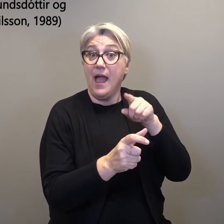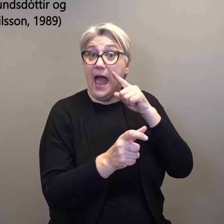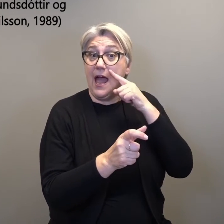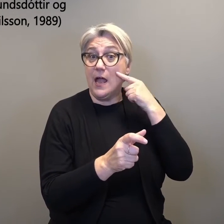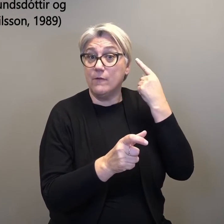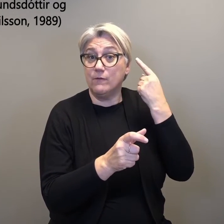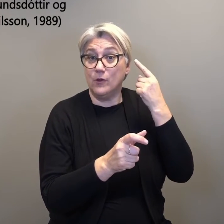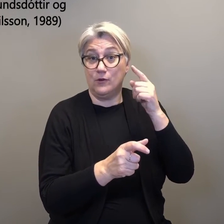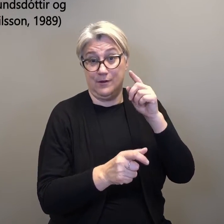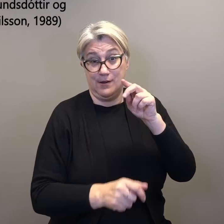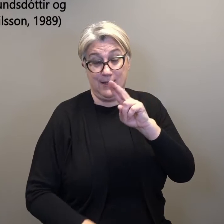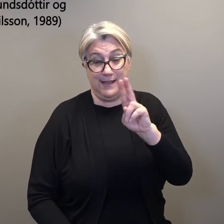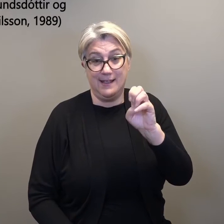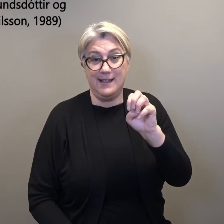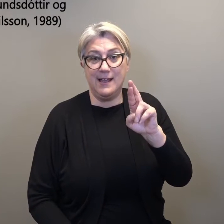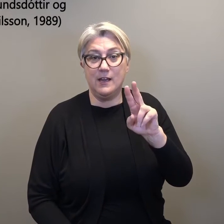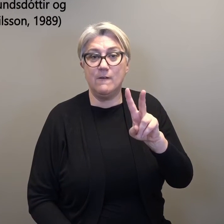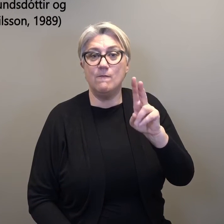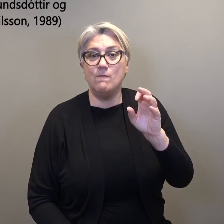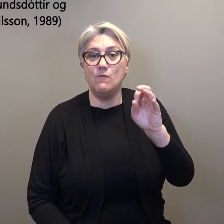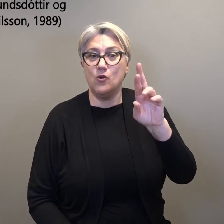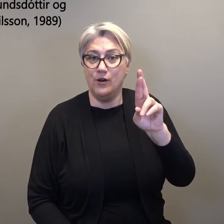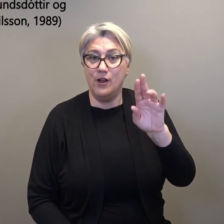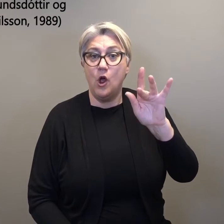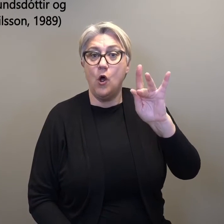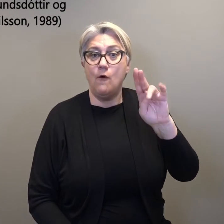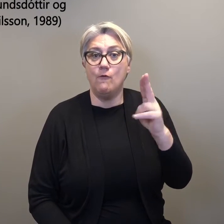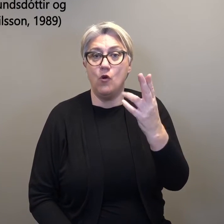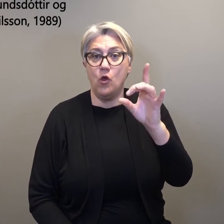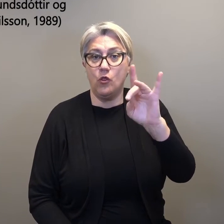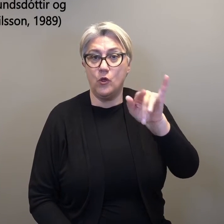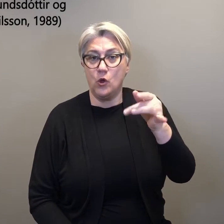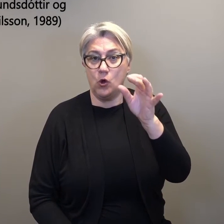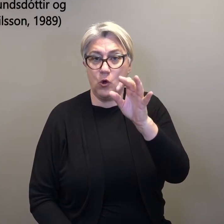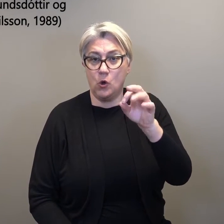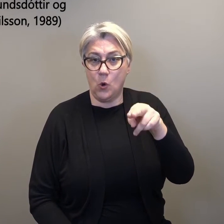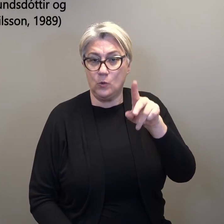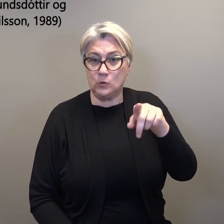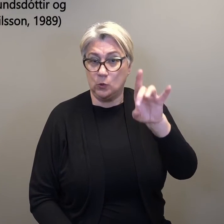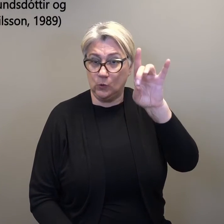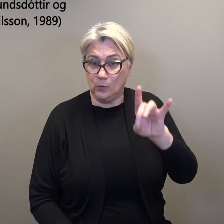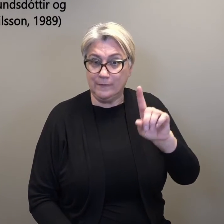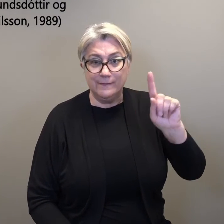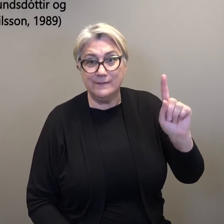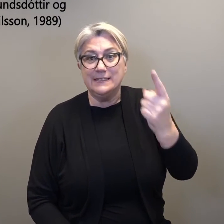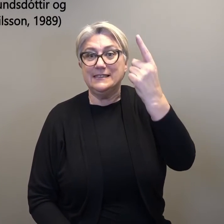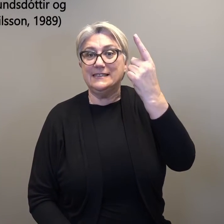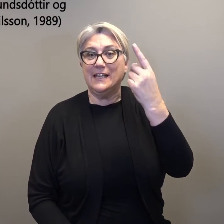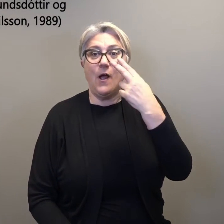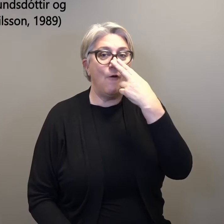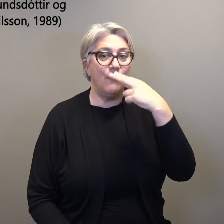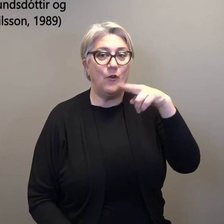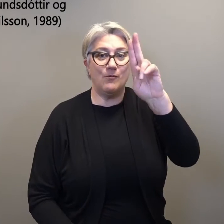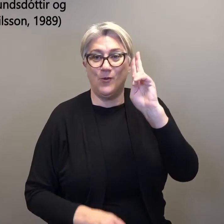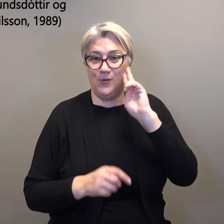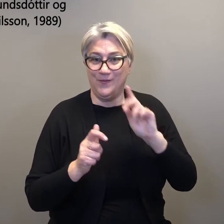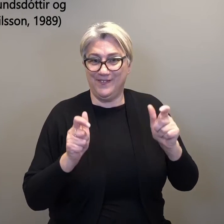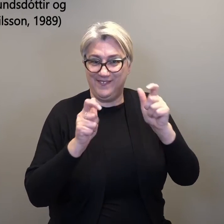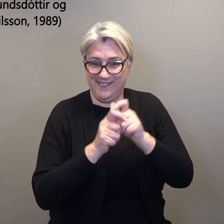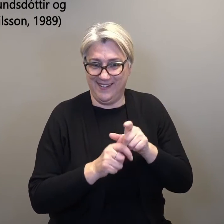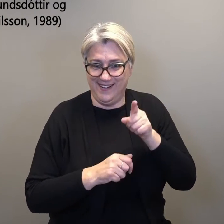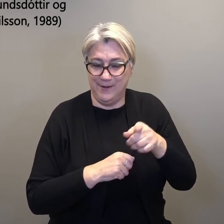Hervör Guðjónsdóttir varð fyrsti formaður félagsins.